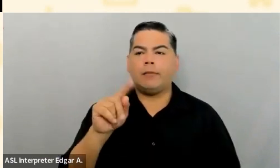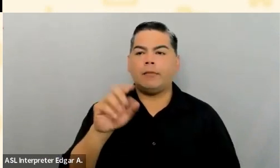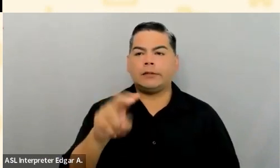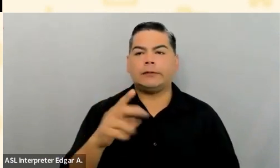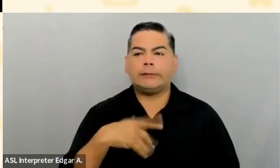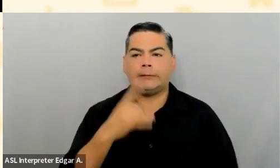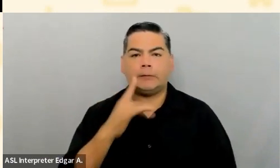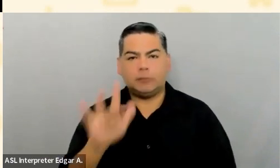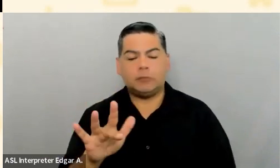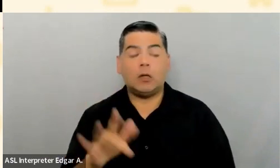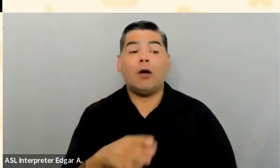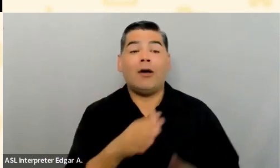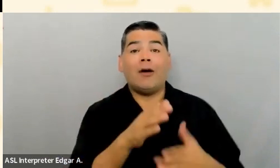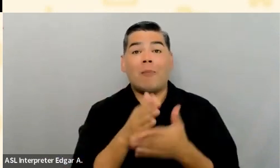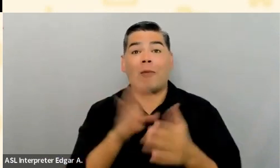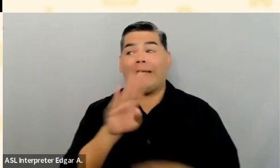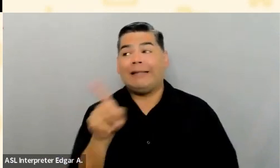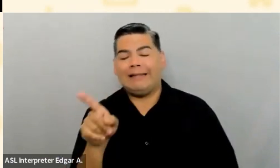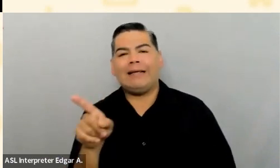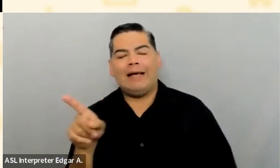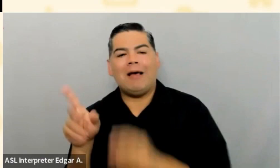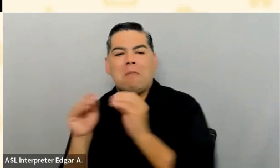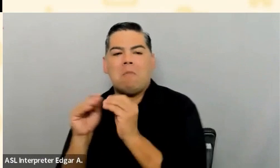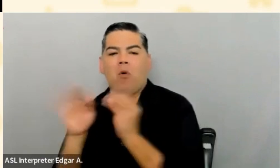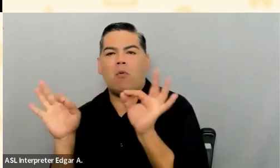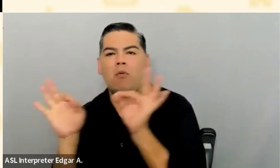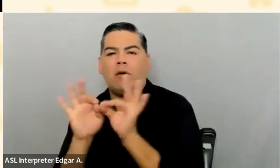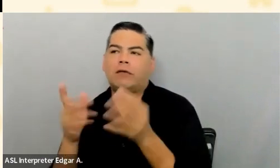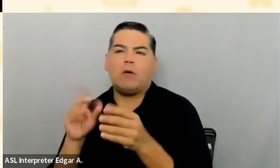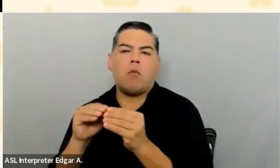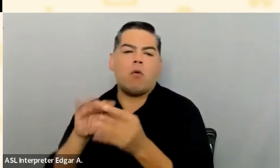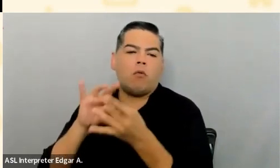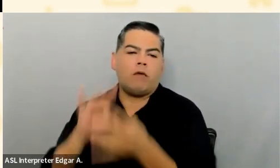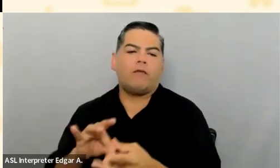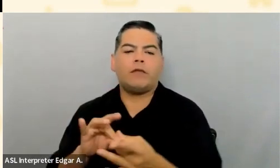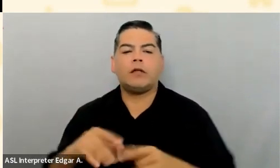Parte B: es más relevante para esta herramienta en el hecho de que